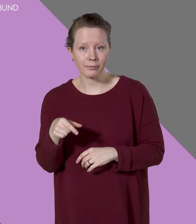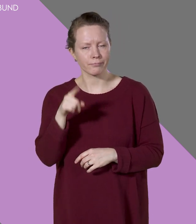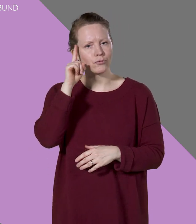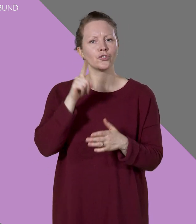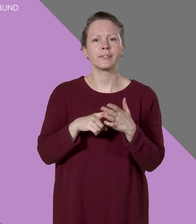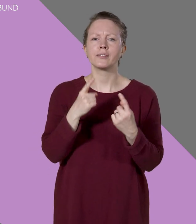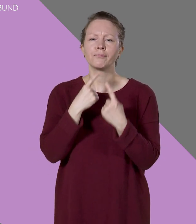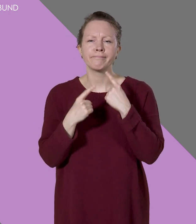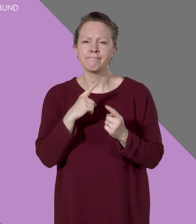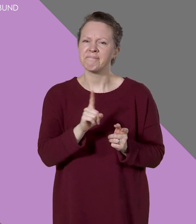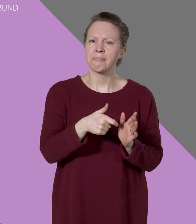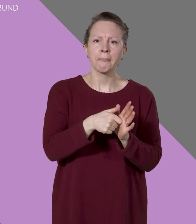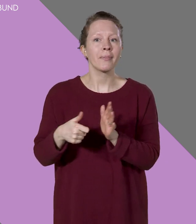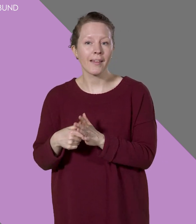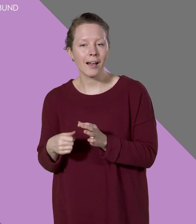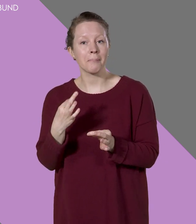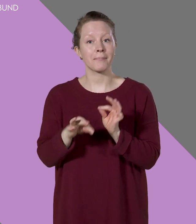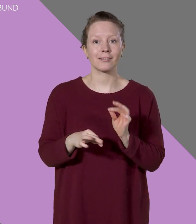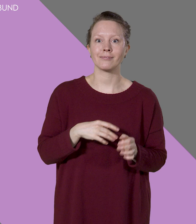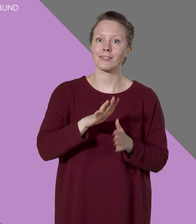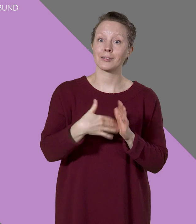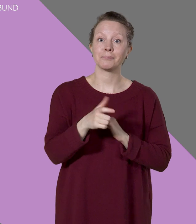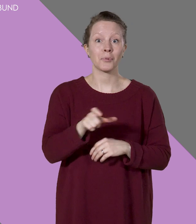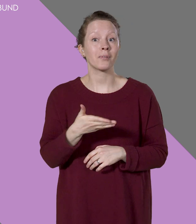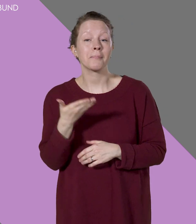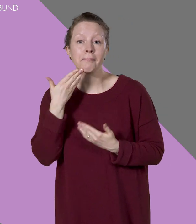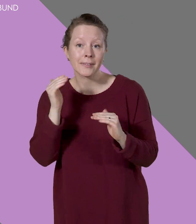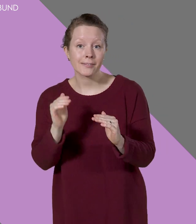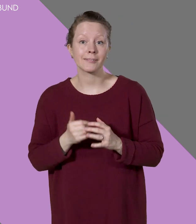om vilken modell som passar teckenspråkiga bäst.